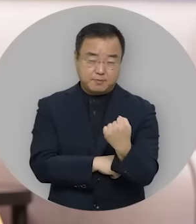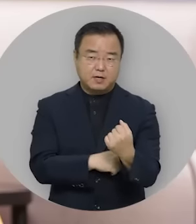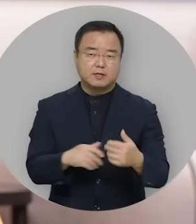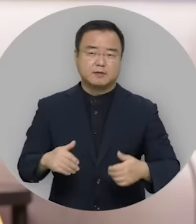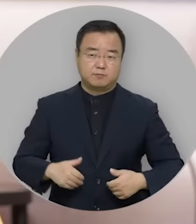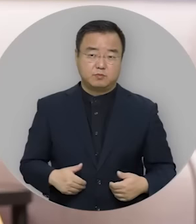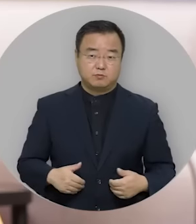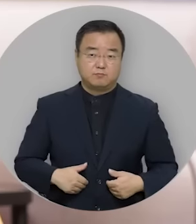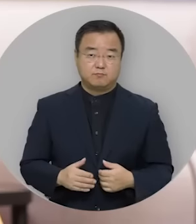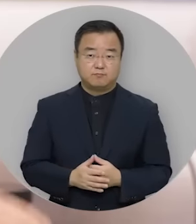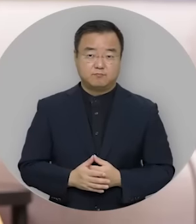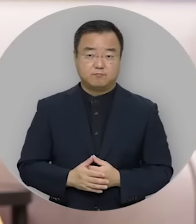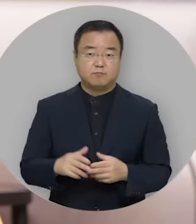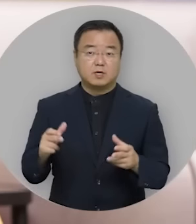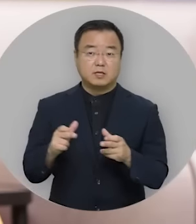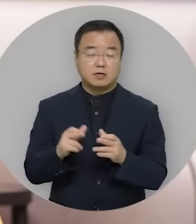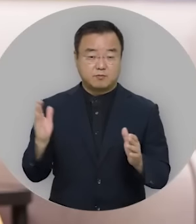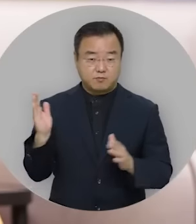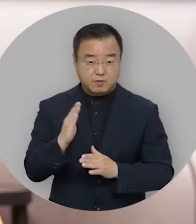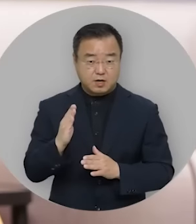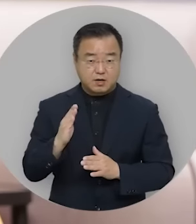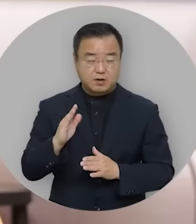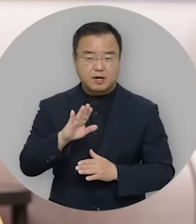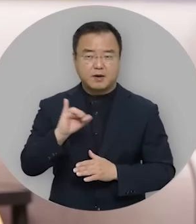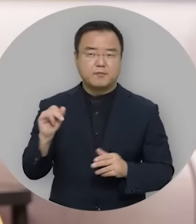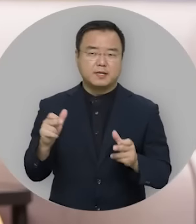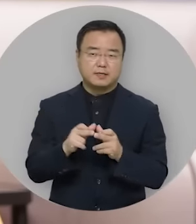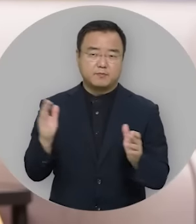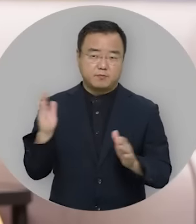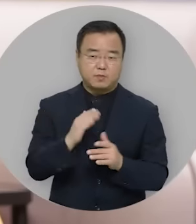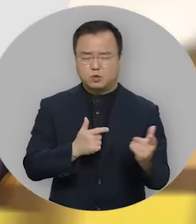그래서 그것은 장애학생, 비장애학생이 똑같다고 생각합니다.